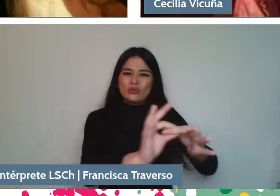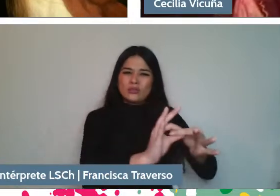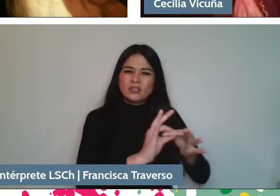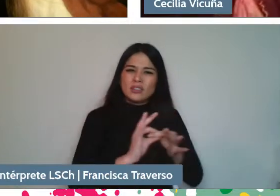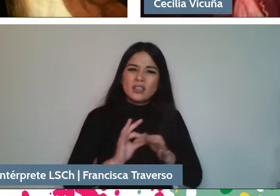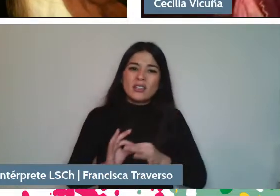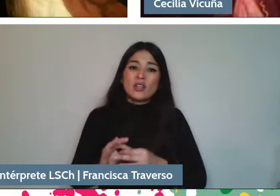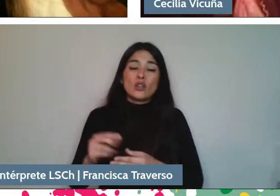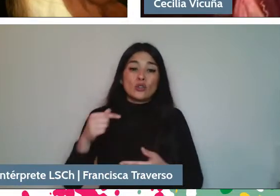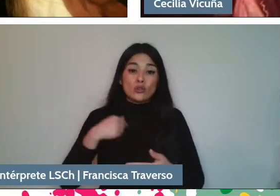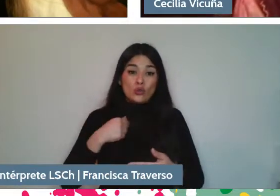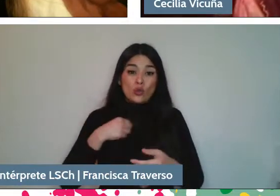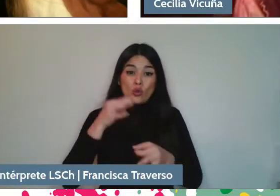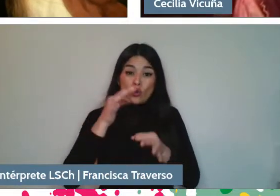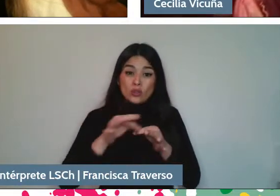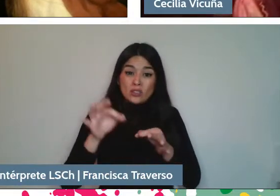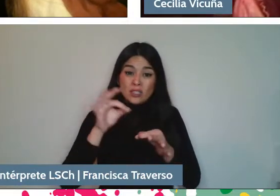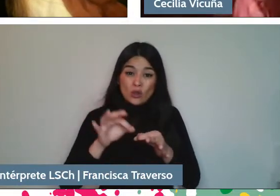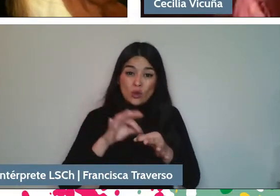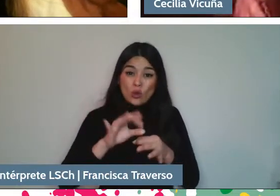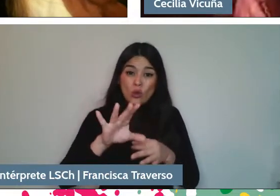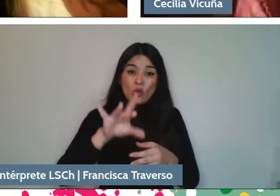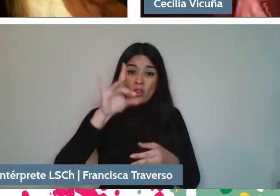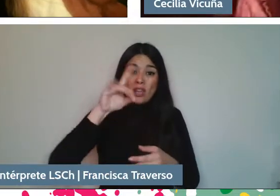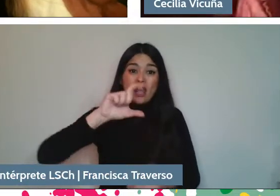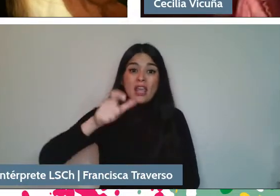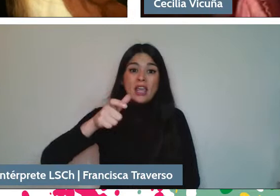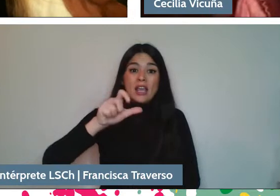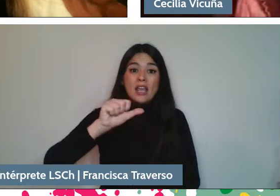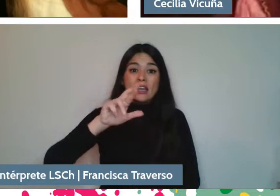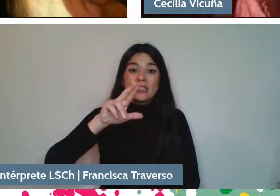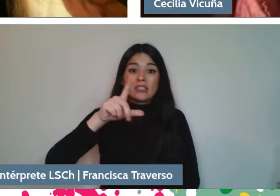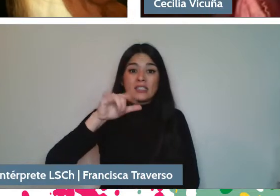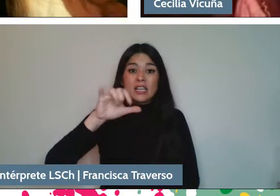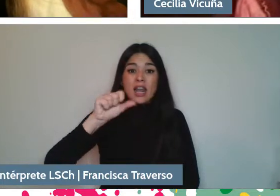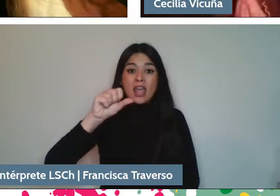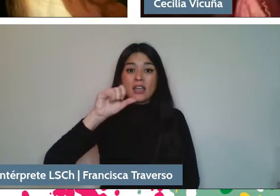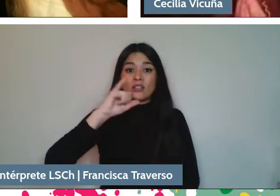No, falso, en Garcilaso de la Vega, el poeta del renacimiento español.